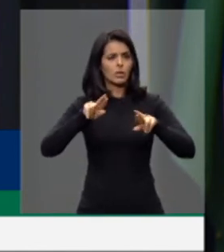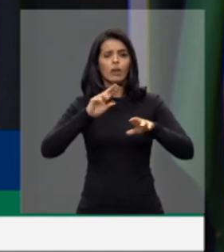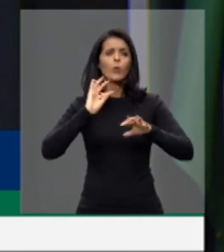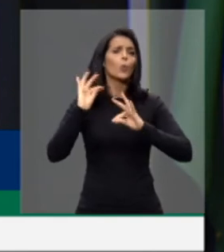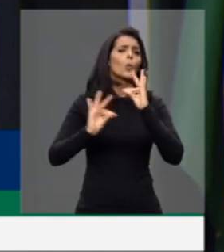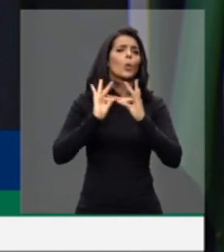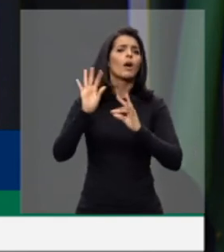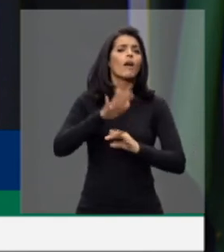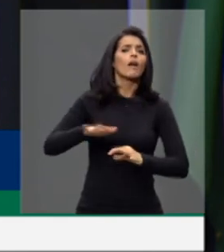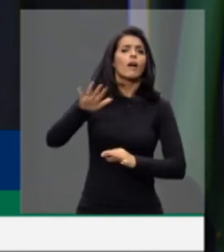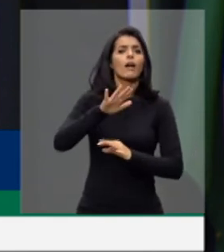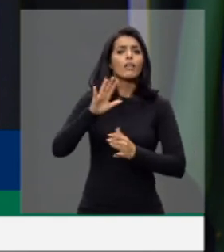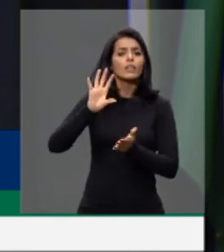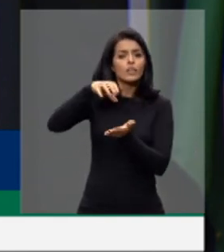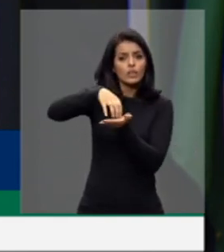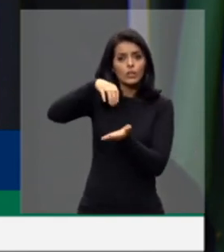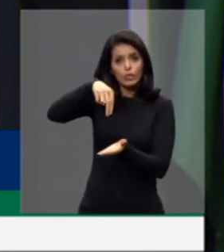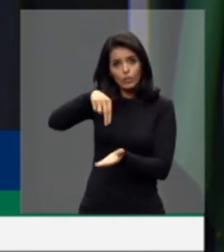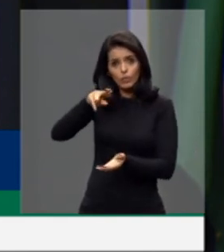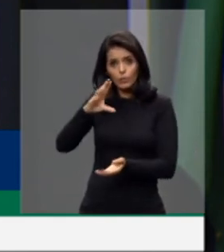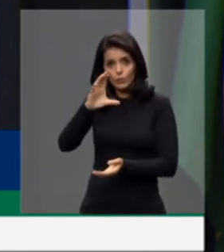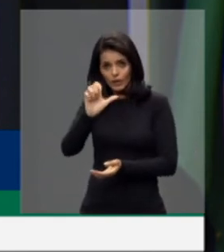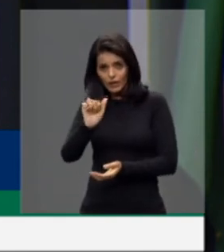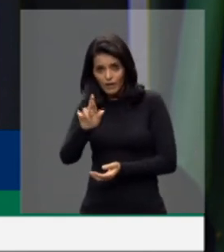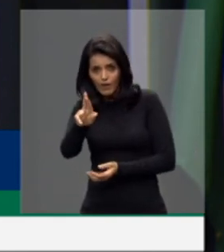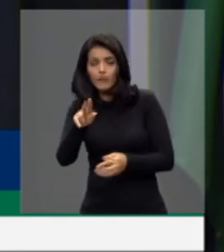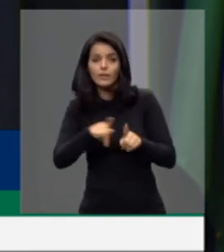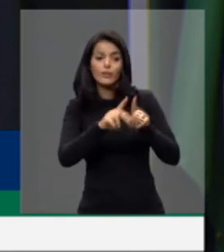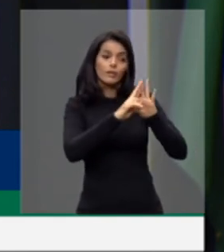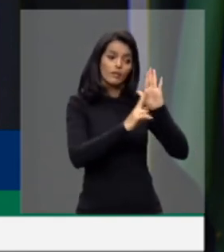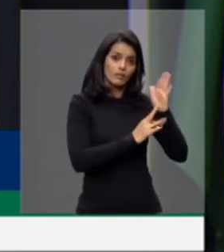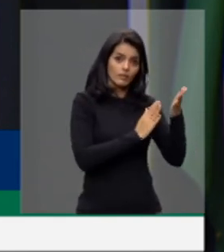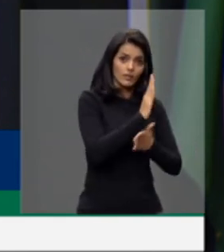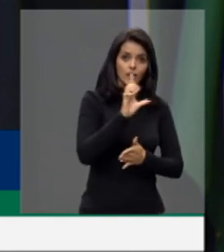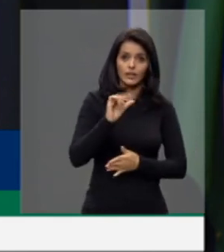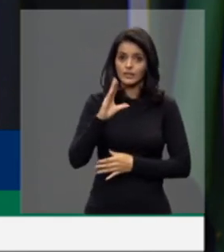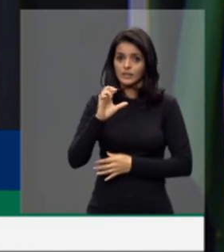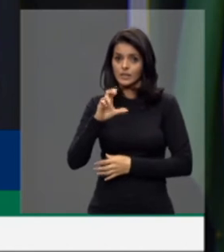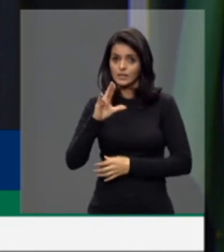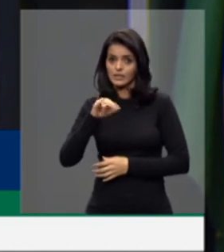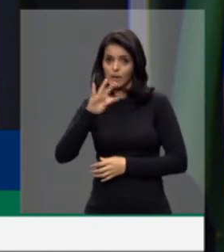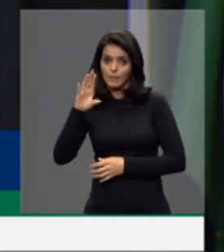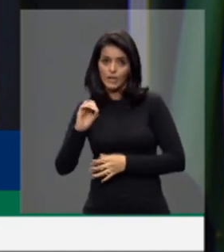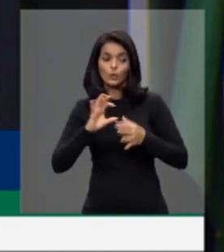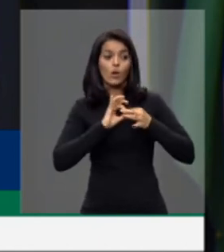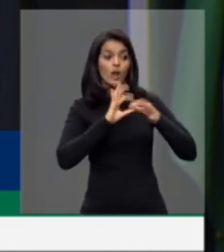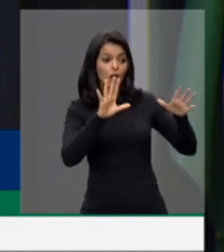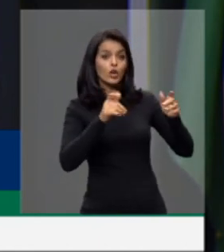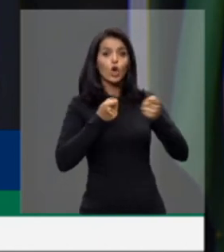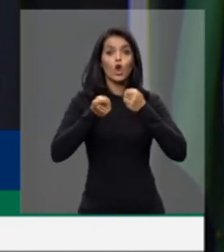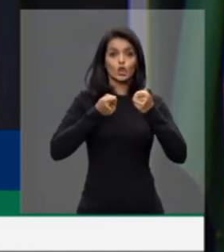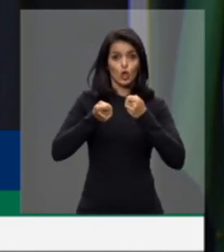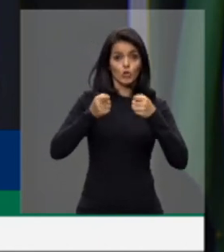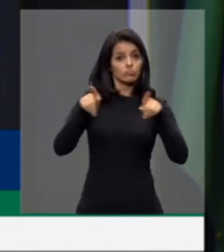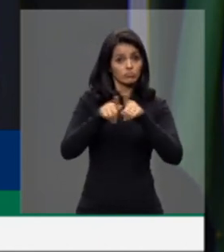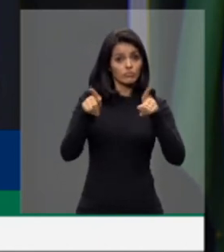DECRETO 886, DE 24 DE 2016, 24 DE OUTUBRO, QUE INCLUI EXECUÇÕES DE AÇÕES DIVERSAS, LIGADAS AO SETOR NUCLEAR, ALÉM DE